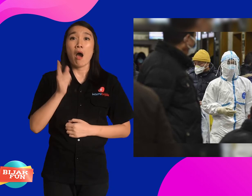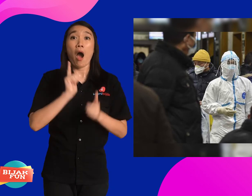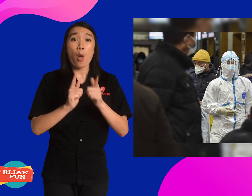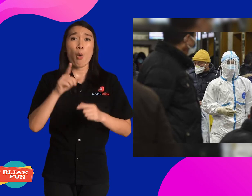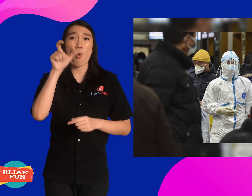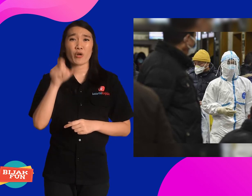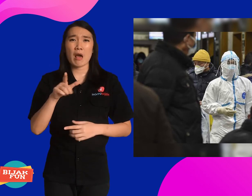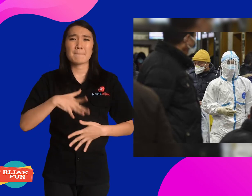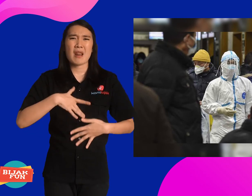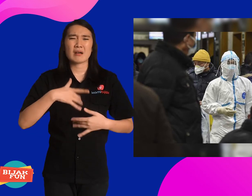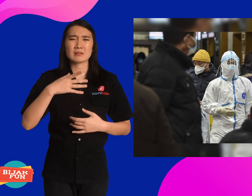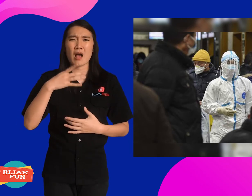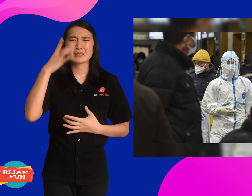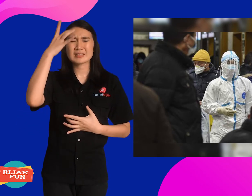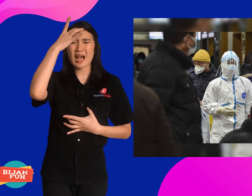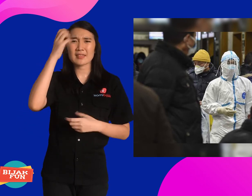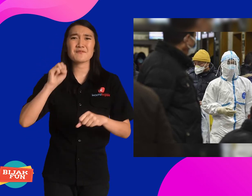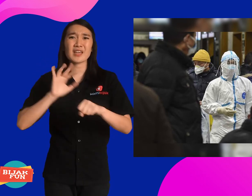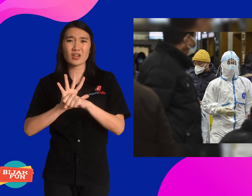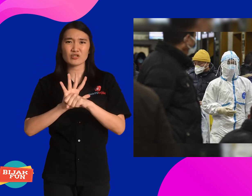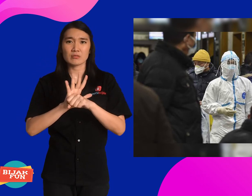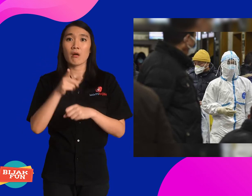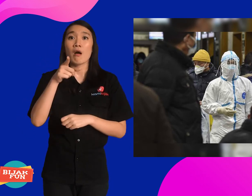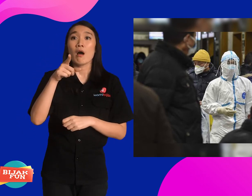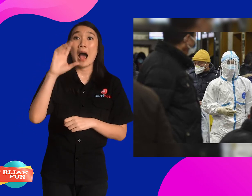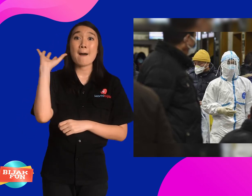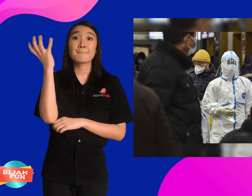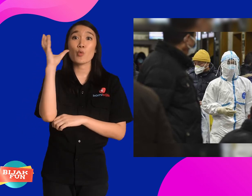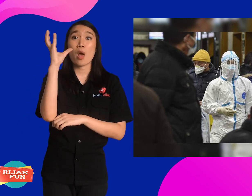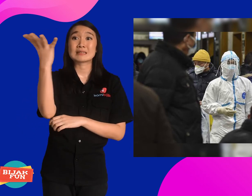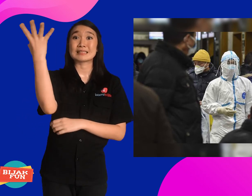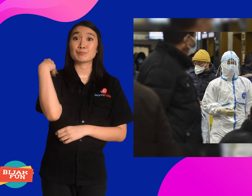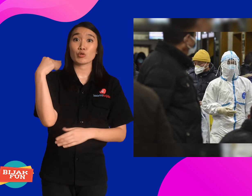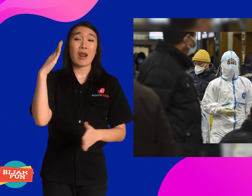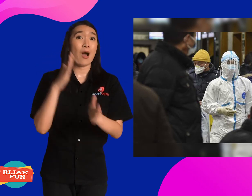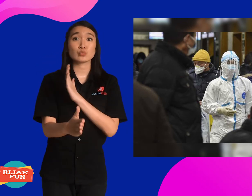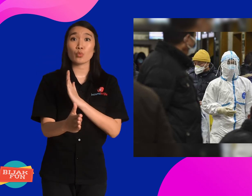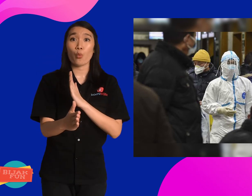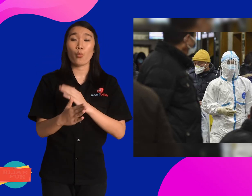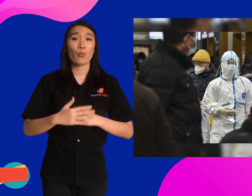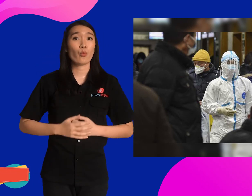Saat ada orang yang merasakan gejala virus Corona, Pihak Medis akan langsung mengirim ambulan untuk jemput.